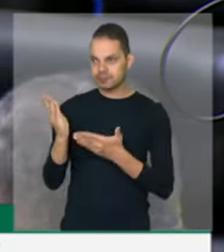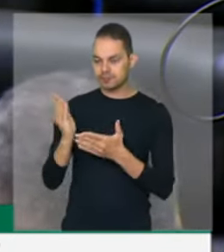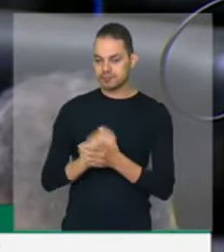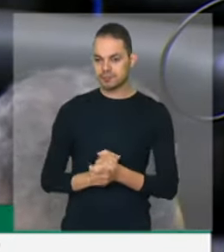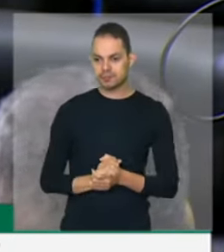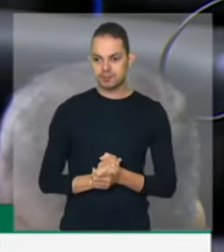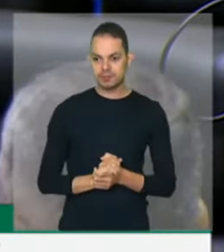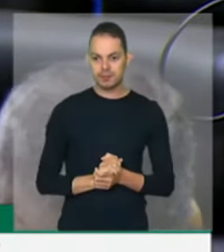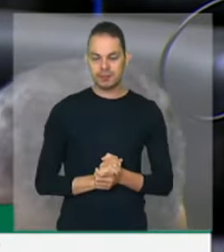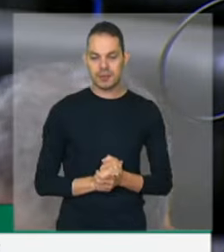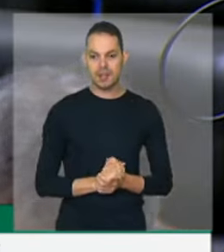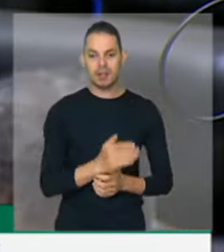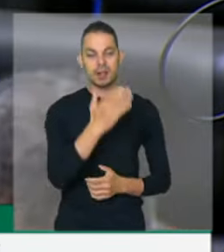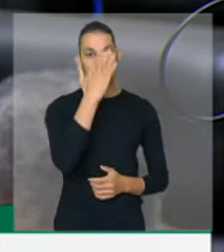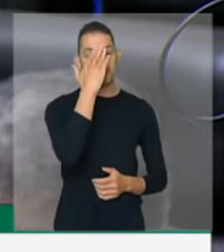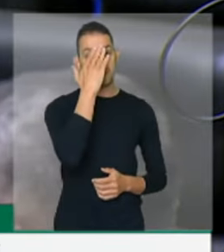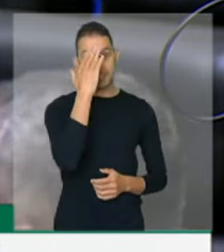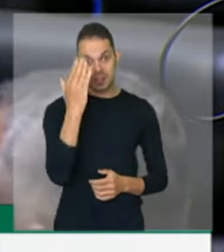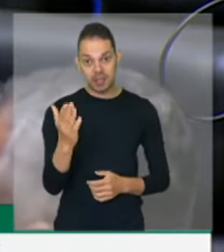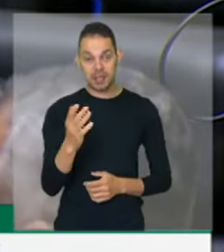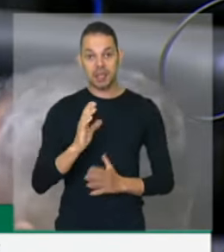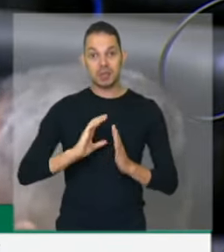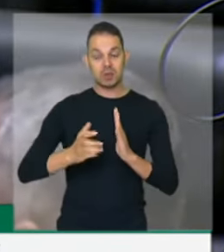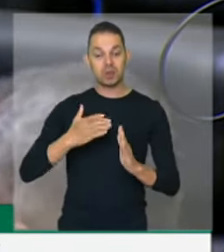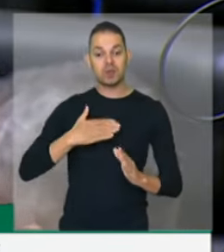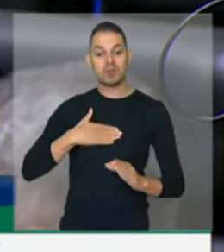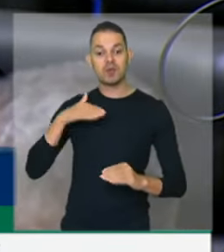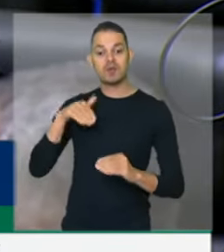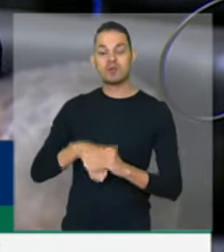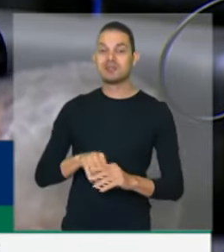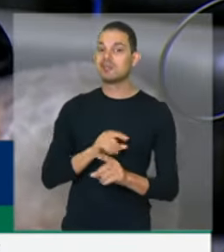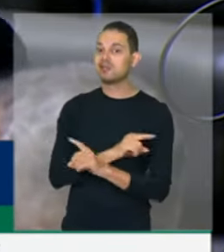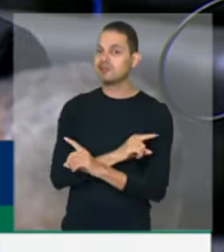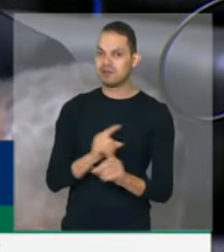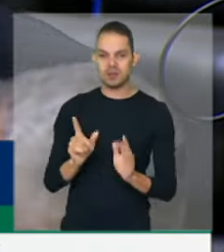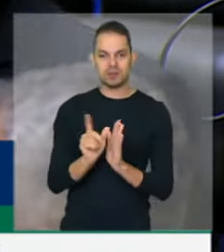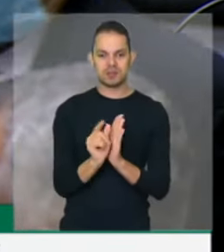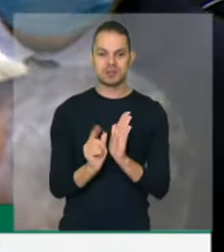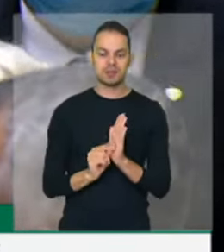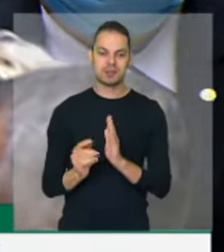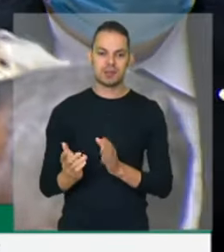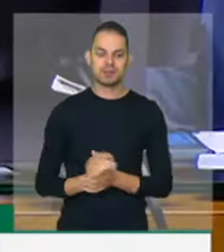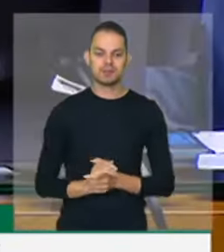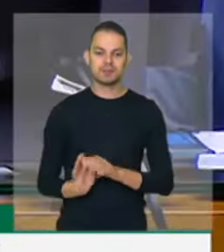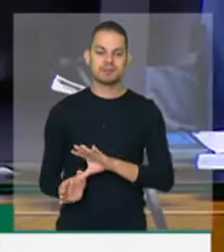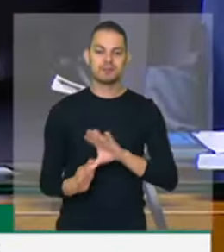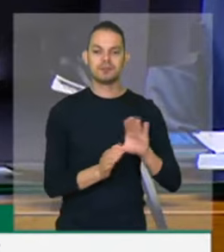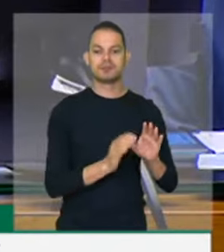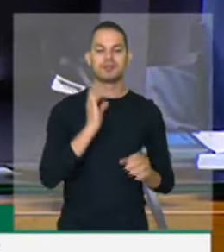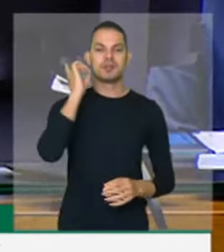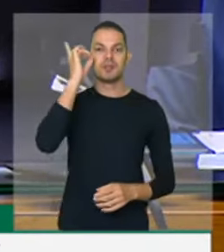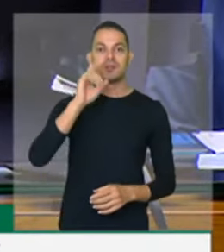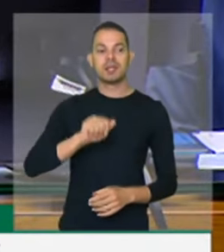REPUBLICANOS VOTA NÃO A ESSE DESTAQUE. [PRESIDENTE]: DEPUTADA ALICE . -- [DEP. ALICE]: SENHOR